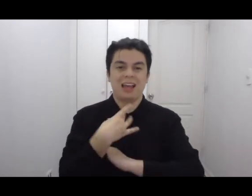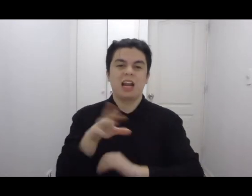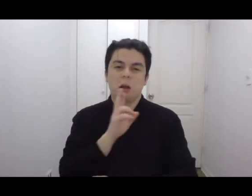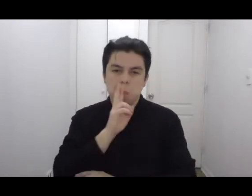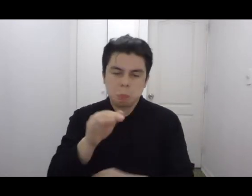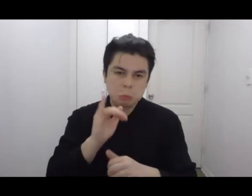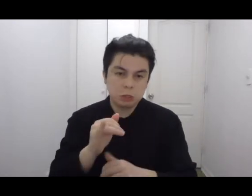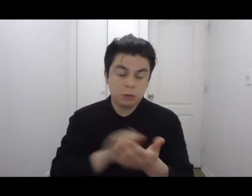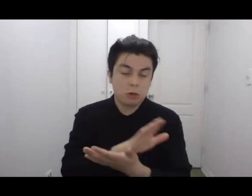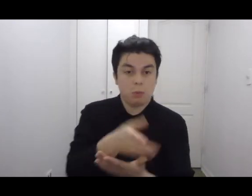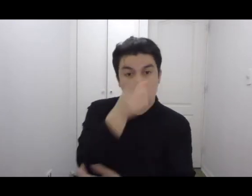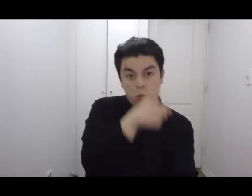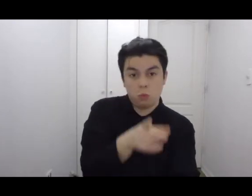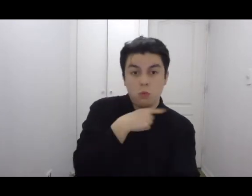que los contesta, cualquier cosa incluso